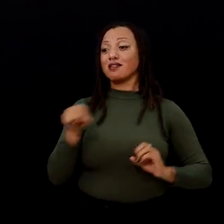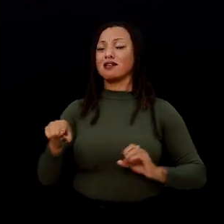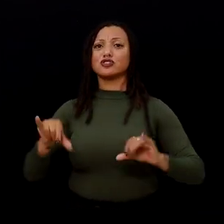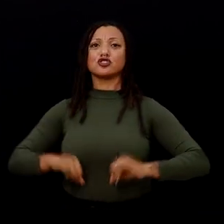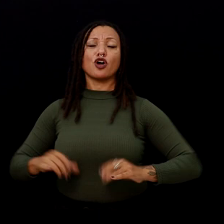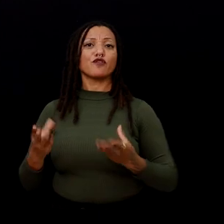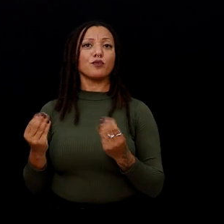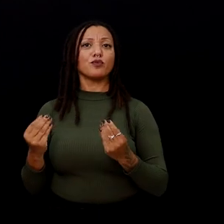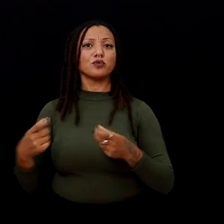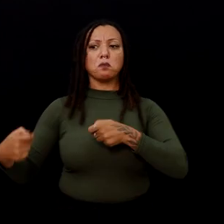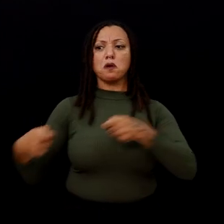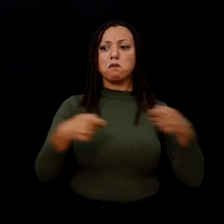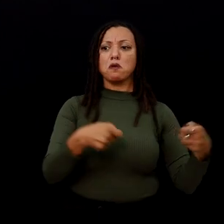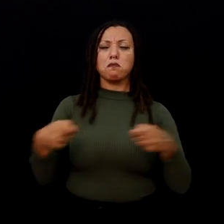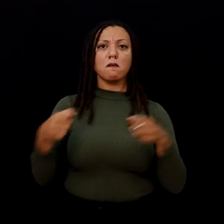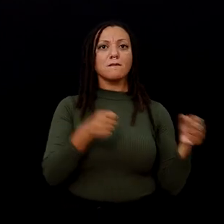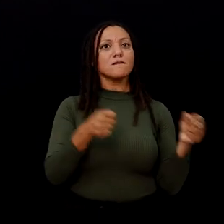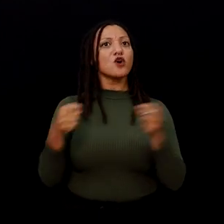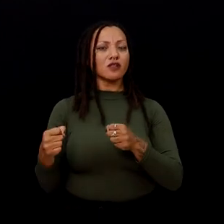e a disputa de poder que tinha nisso.